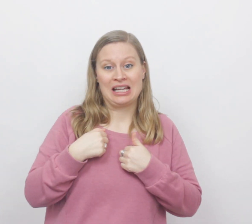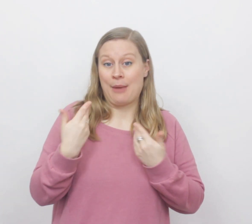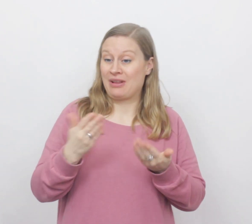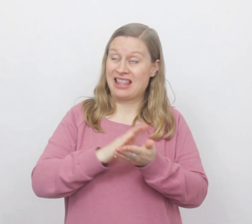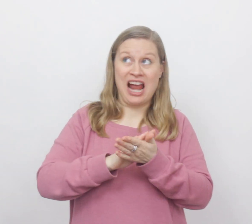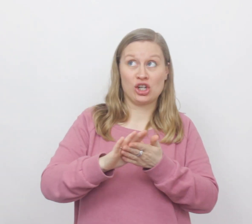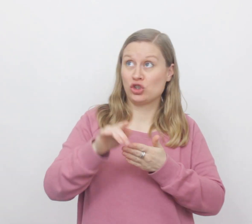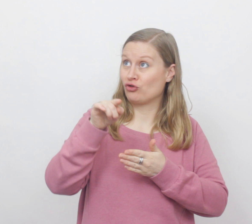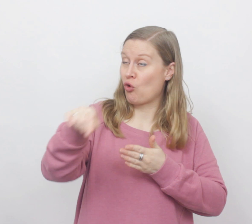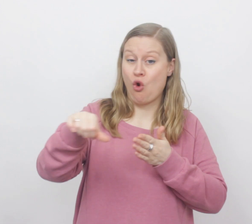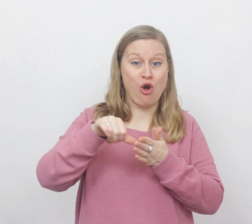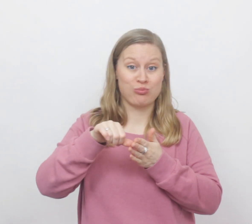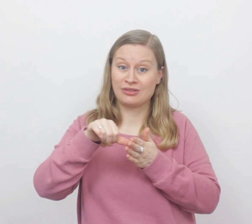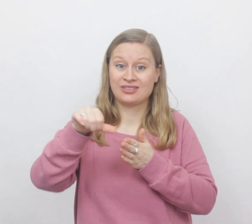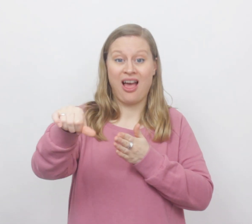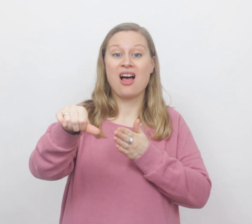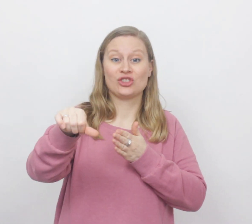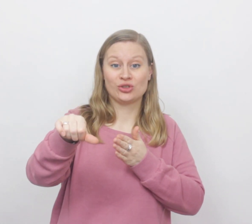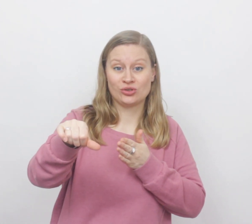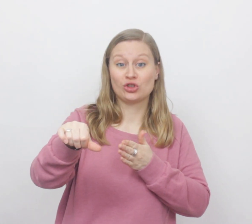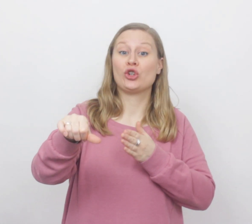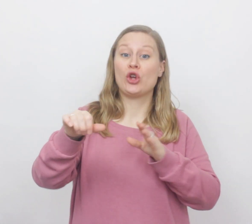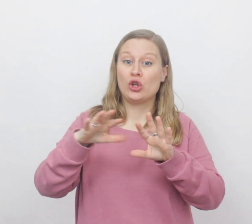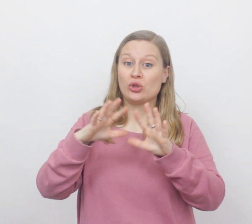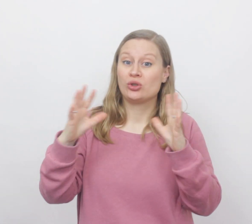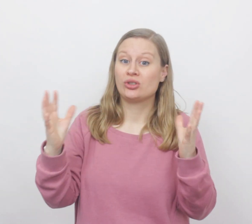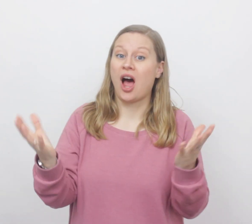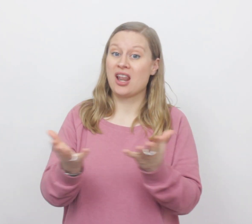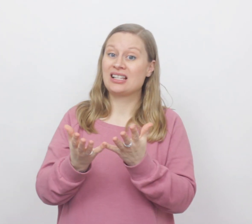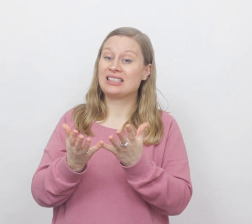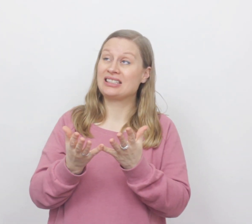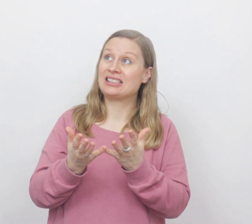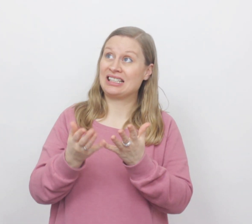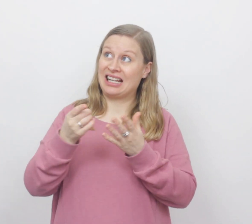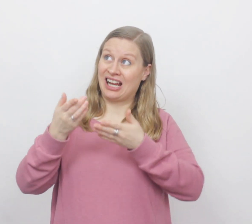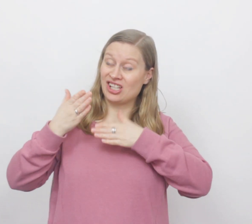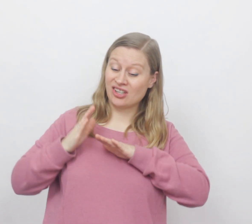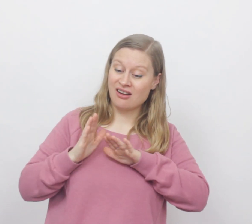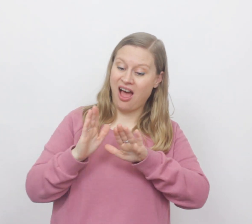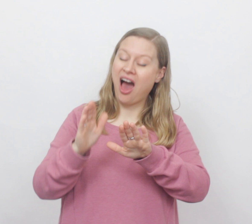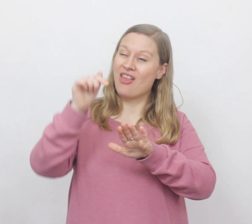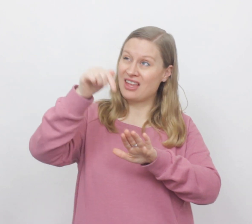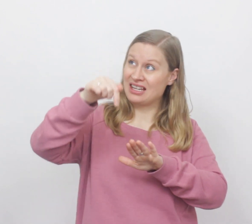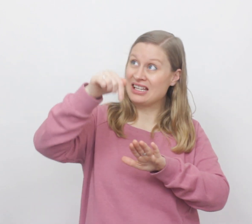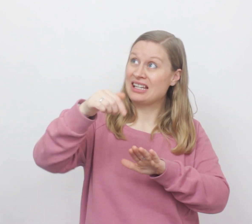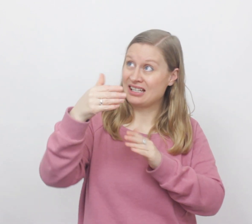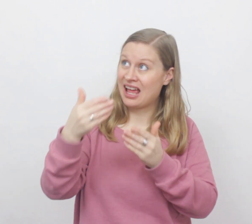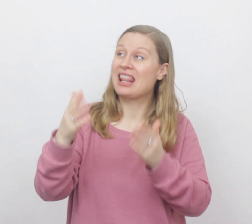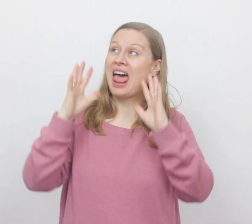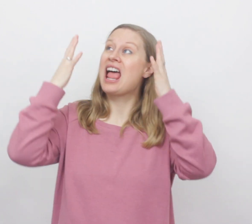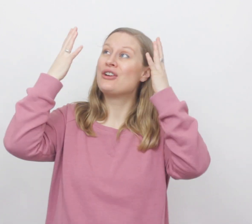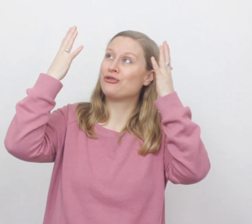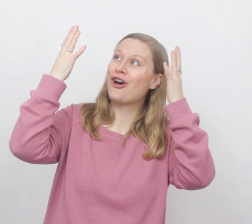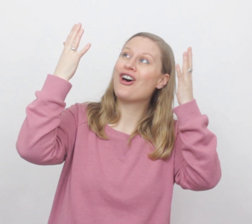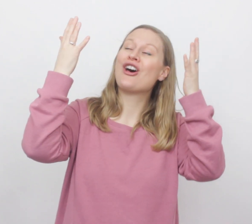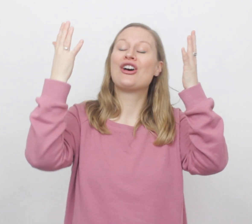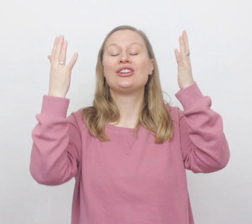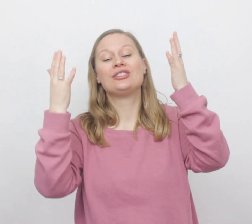Ik heb nergens voor betaald, dus alles is genade in het leven.